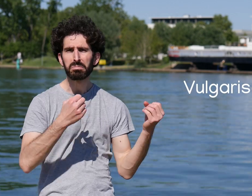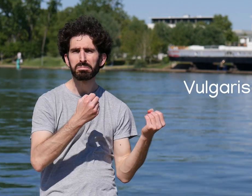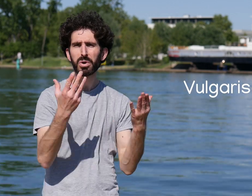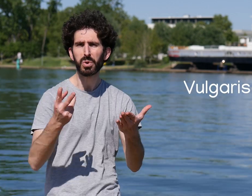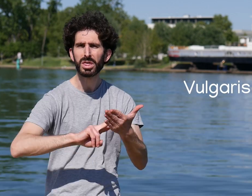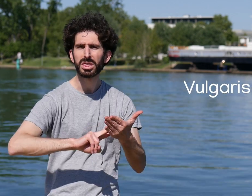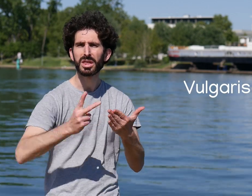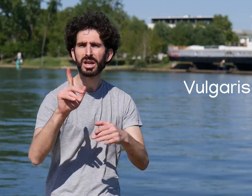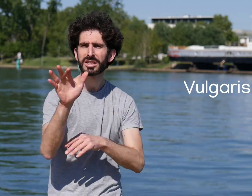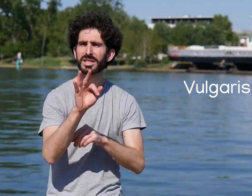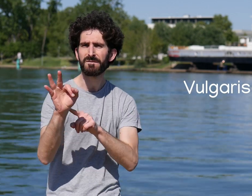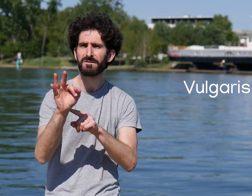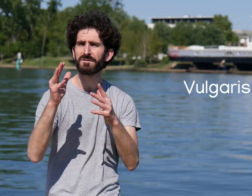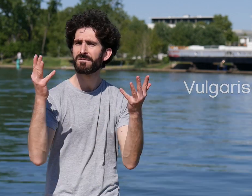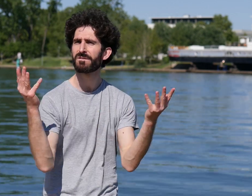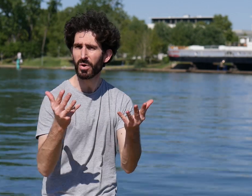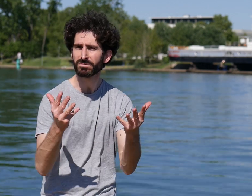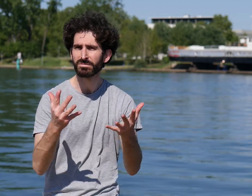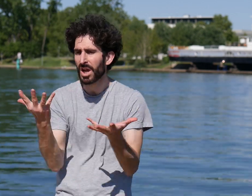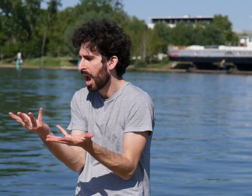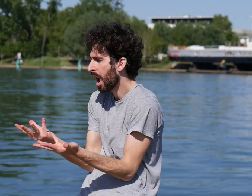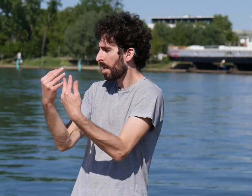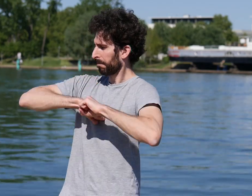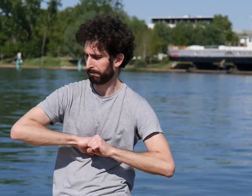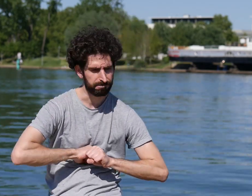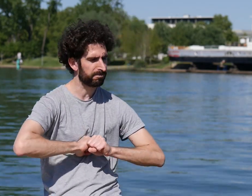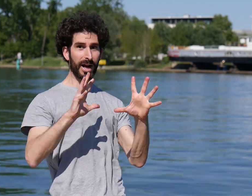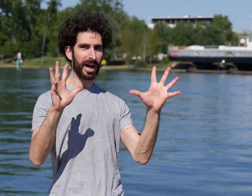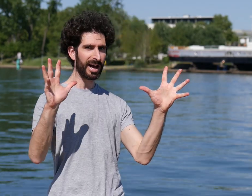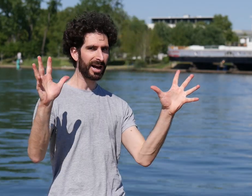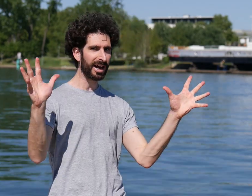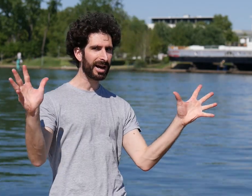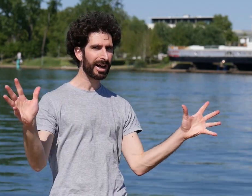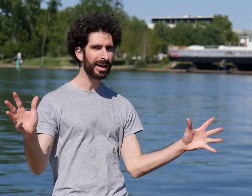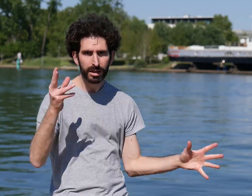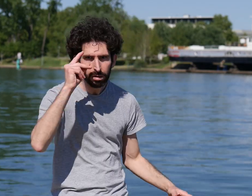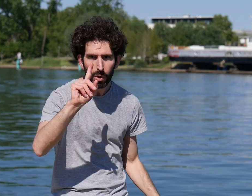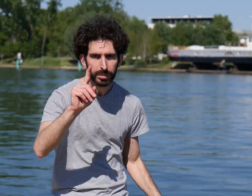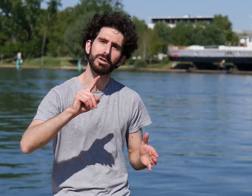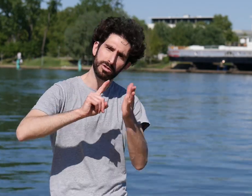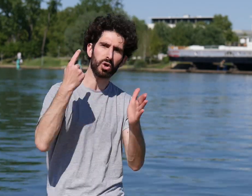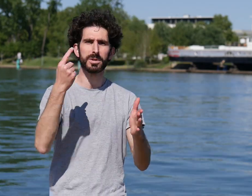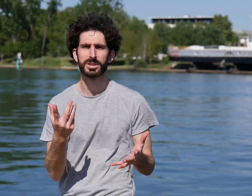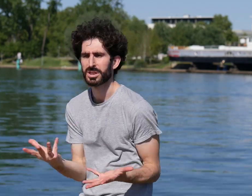Je propose alors la traduction suivante : "Asimiler clarifier". Pas compris ? Je recommence.